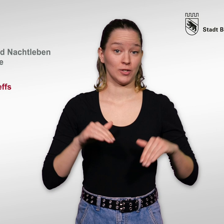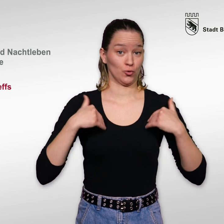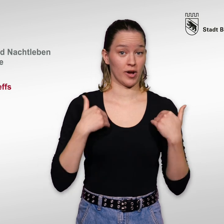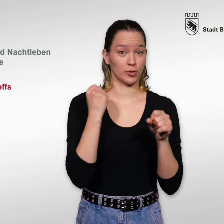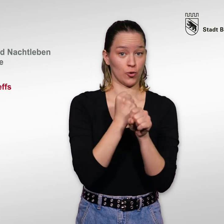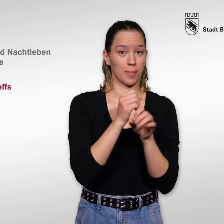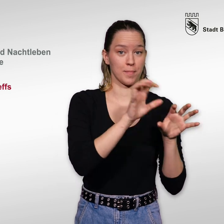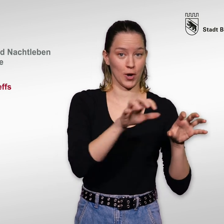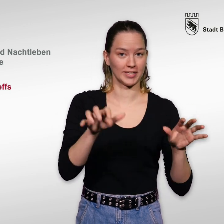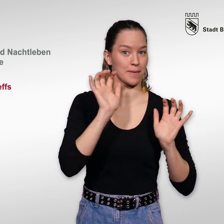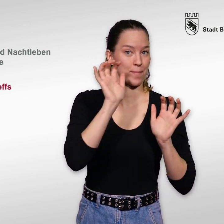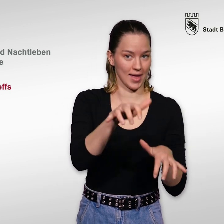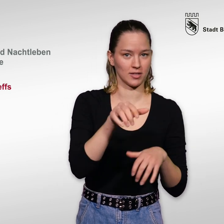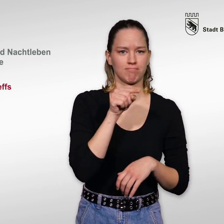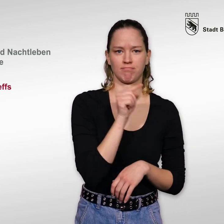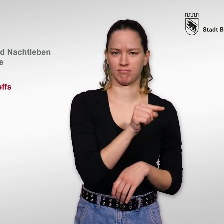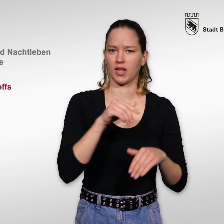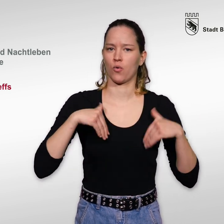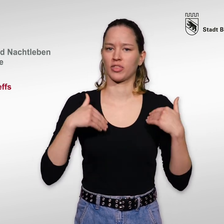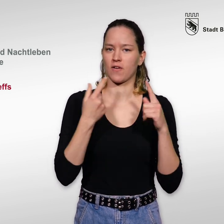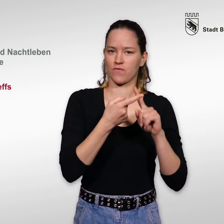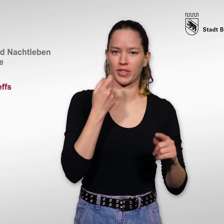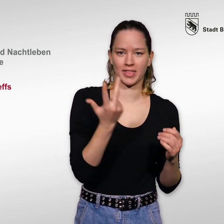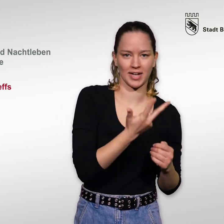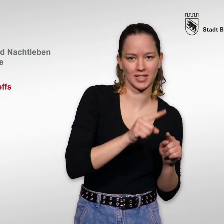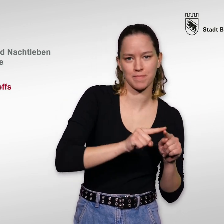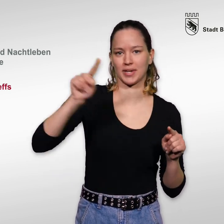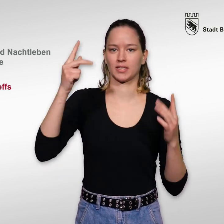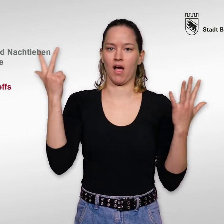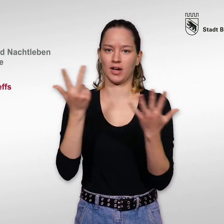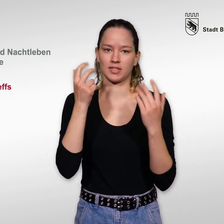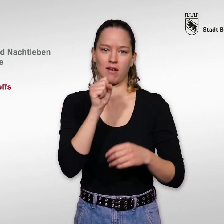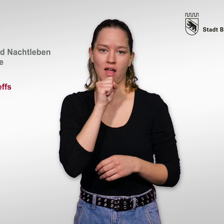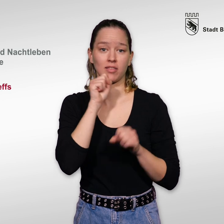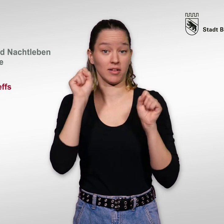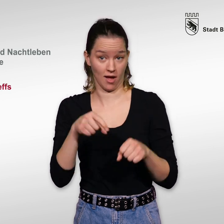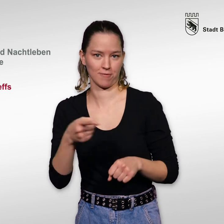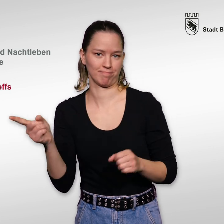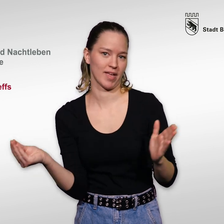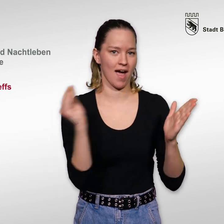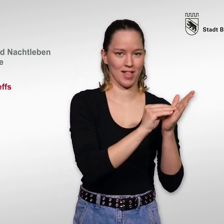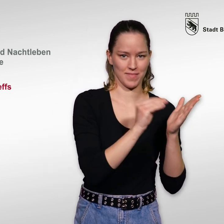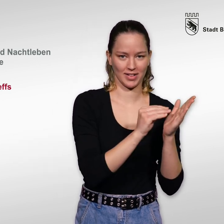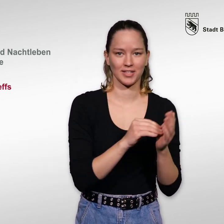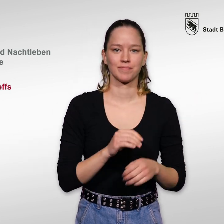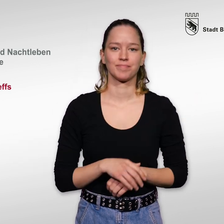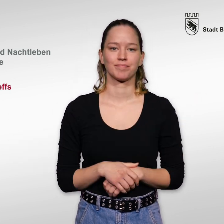Bei der Jugend-Job-Börse können sich Jugendliche zwischen 13 und 18 Jahren anmelden.